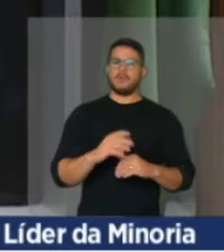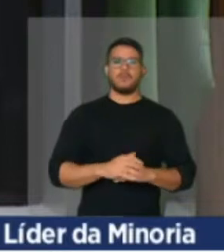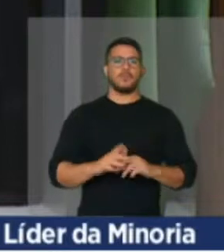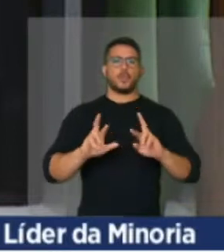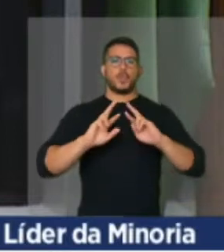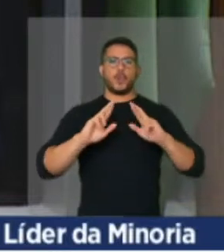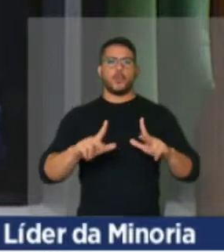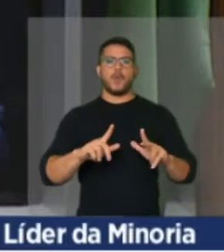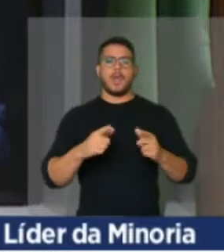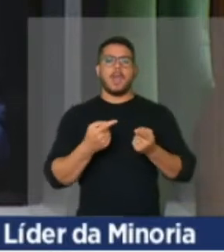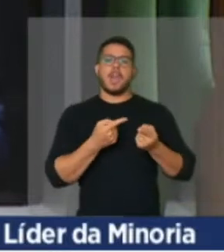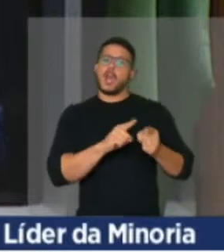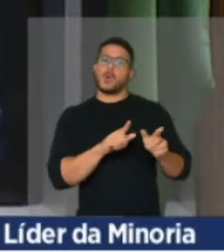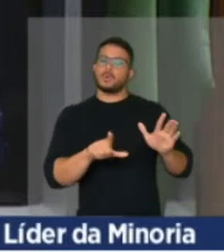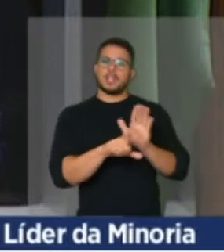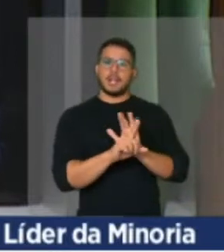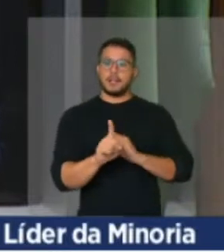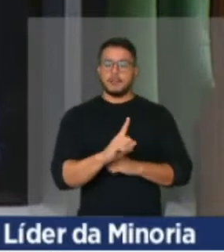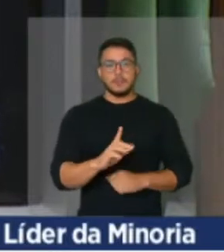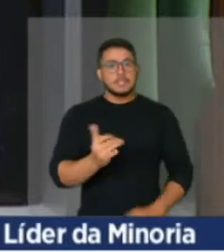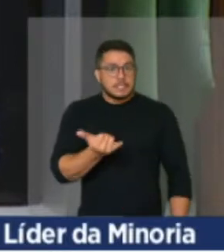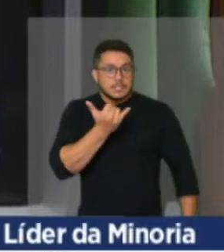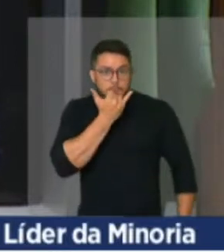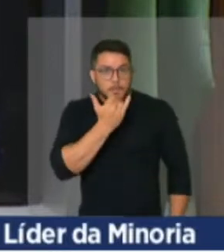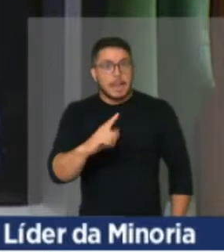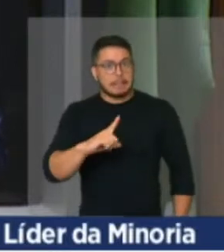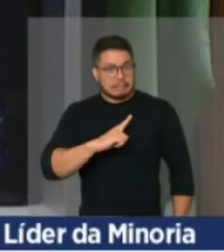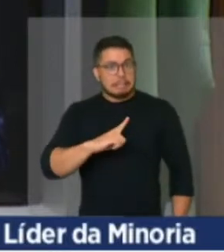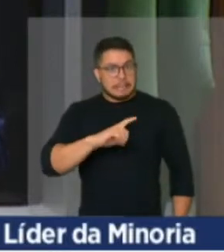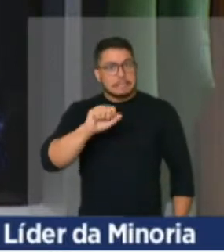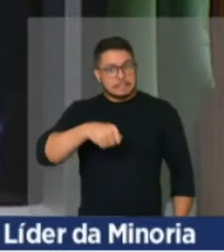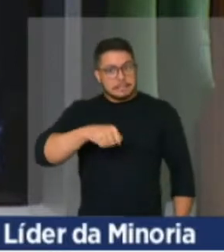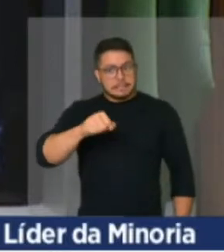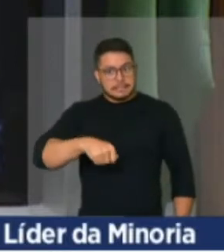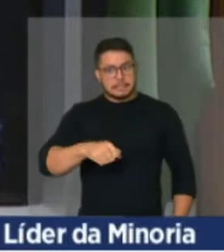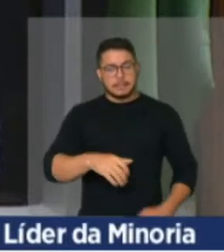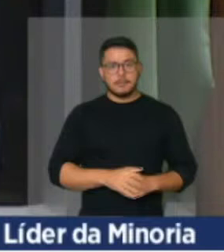ARLINDO, TEM SIM! TEM SIM! NÃO TEM ILEGAL E TEM IMORAL, TEM AS SUAS COISAS. QUERO